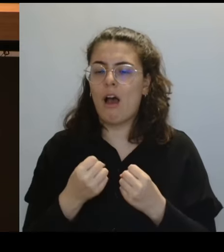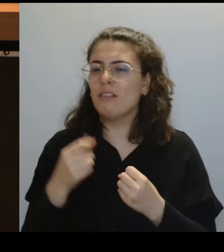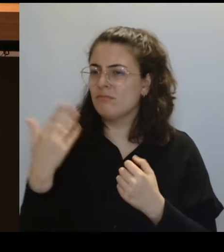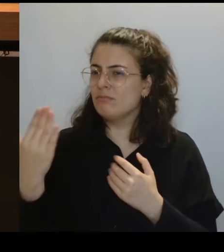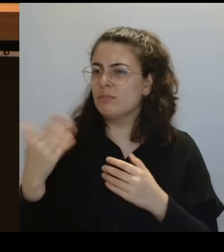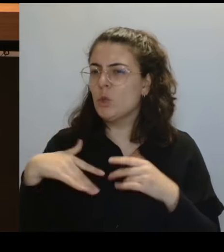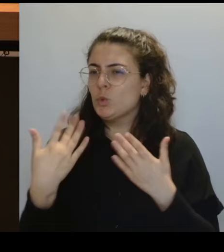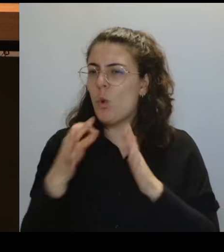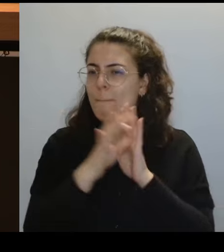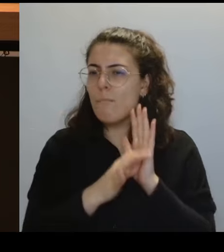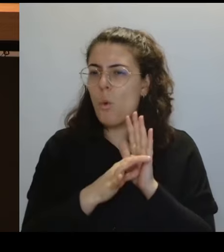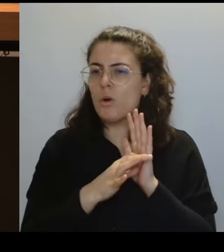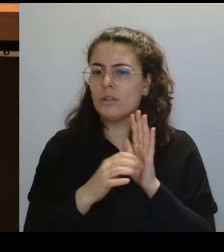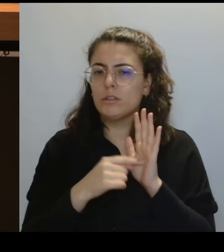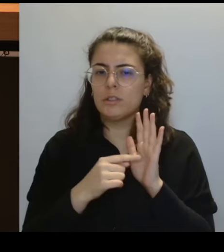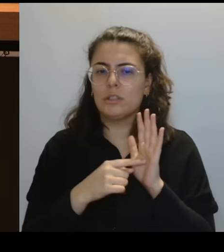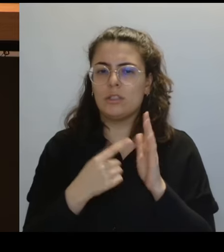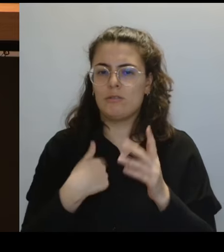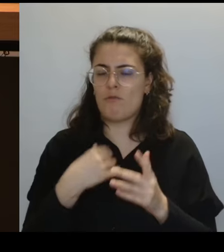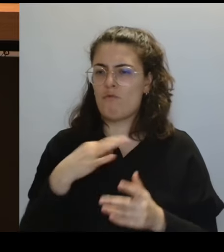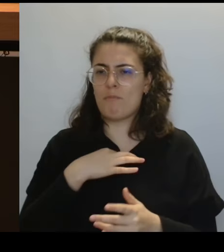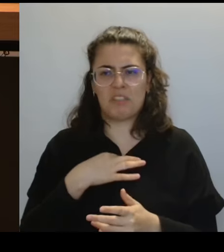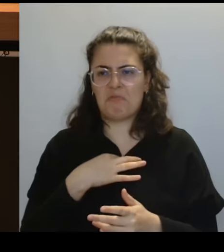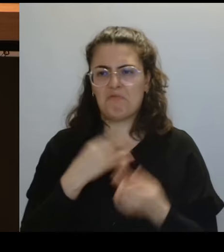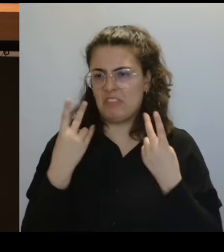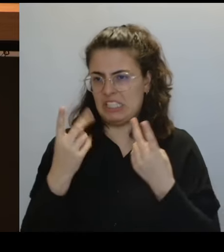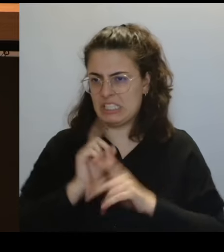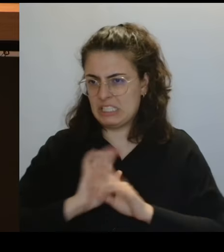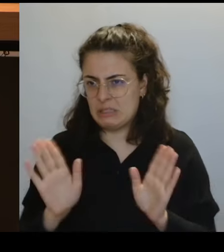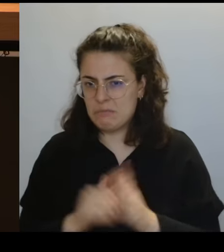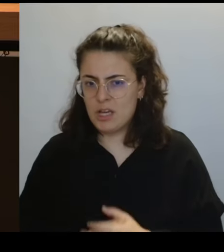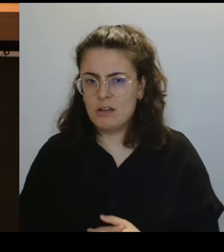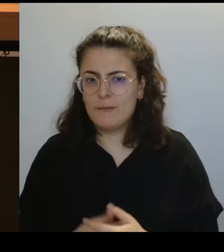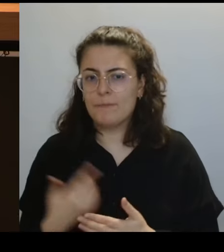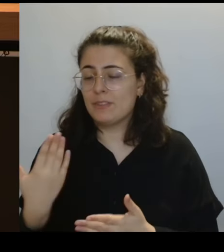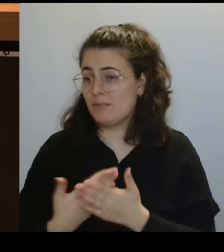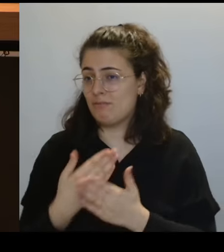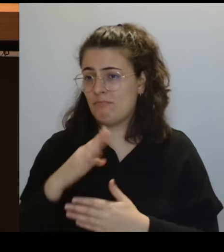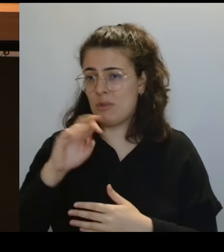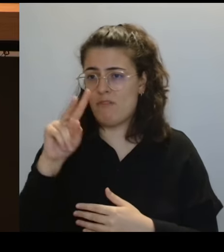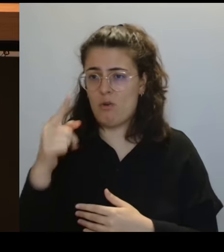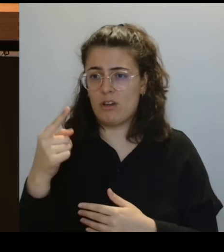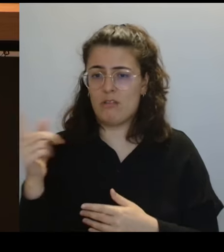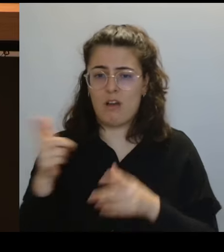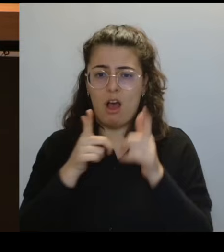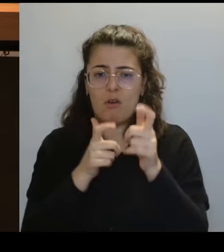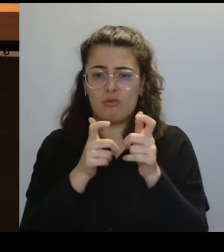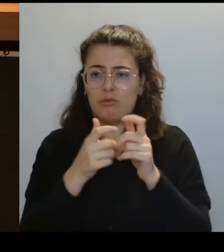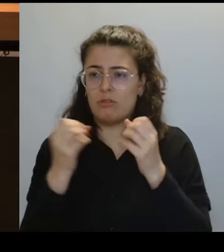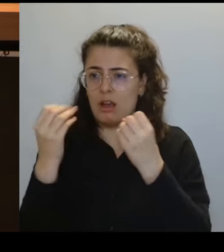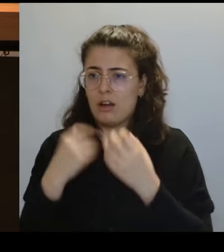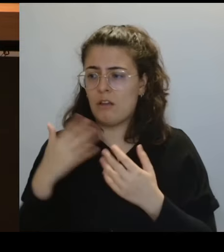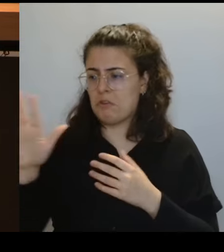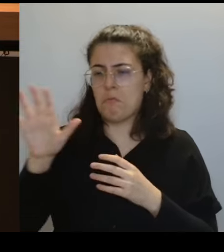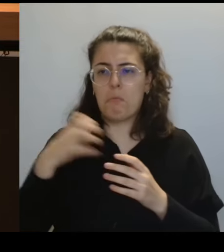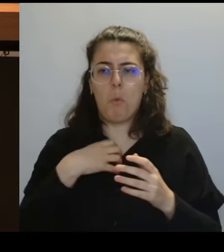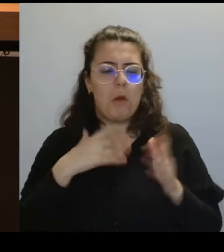mehr so wichtig zu sein. Jedenfalls hat die BVG in unserem Ausschuss erklärt, das sei alles gar nicht ihr Problem. Interessant, aber gut, nehmen wir zur Kenntnis.